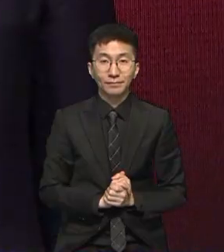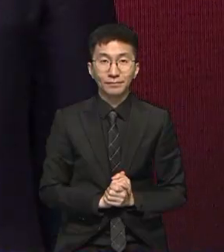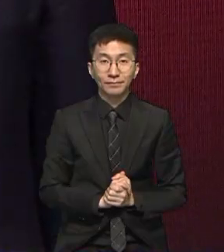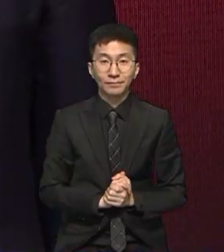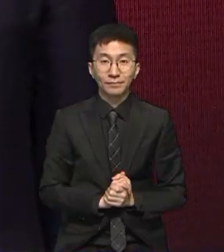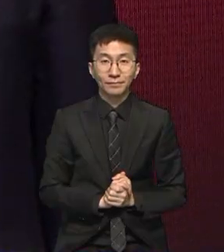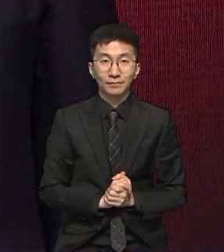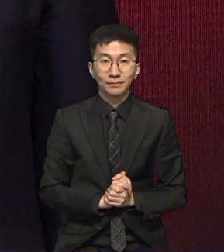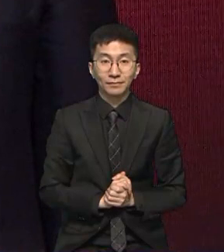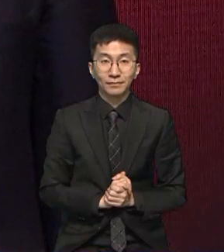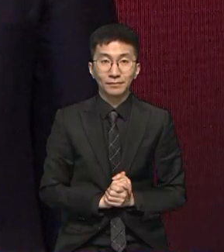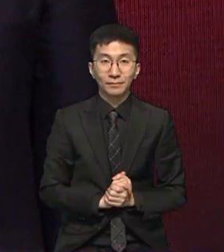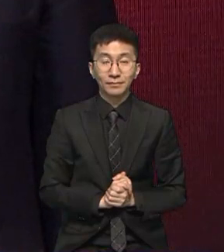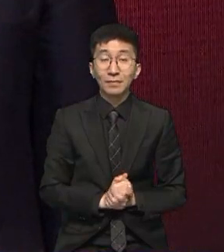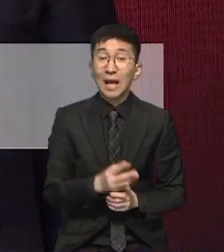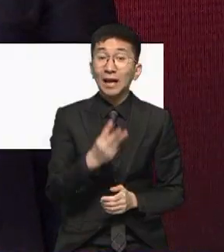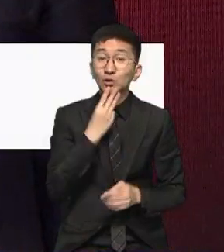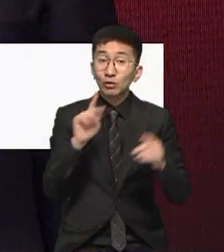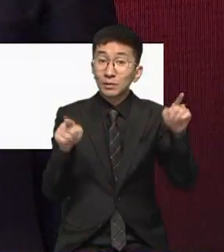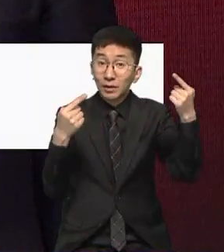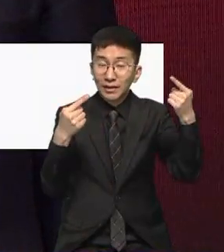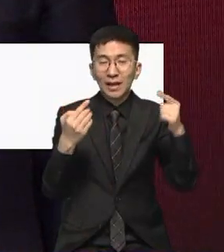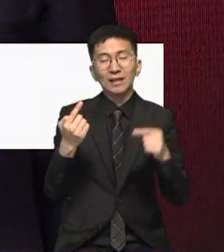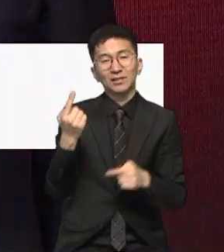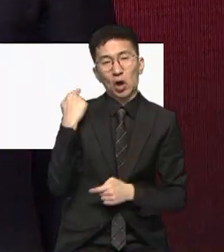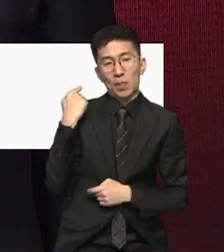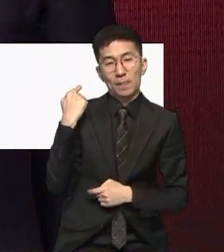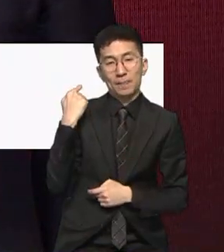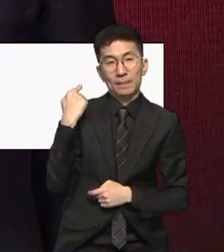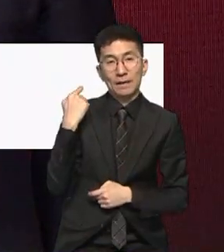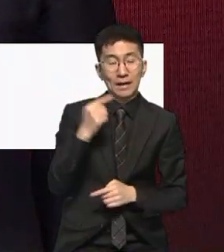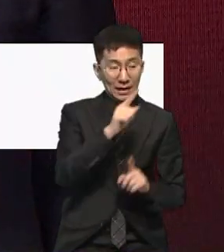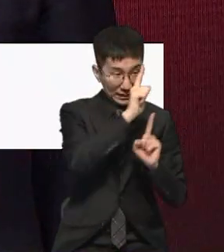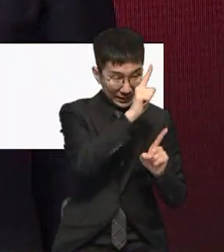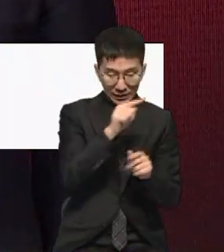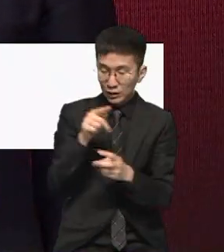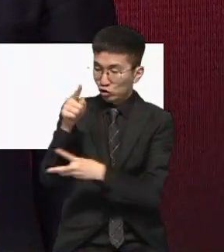(기자) 설 명절 전날 이재명, 윤석열 후보 간 양자토론은 결국 없었던 일이